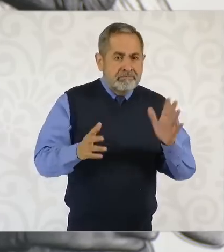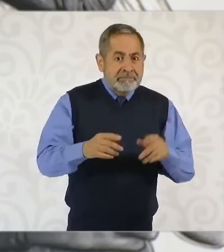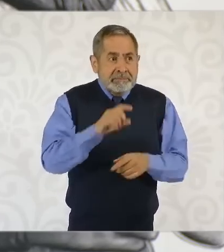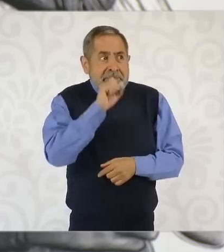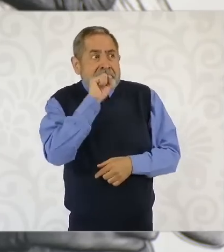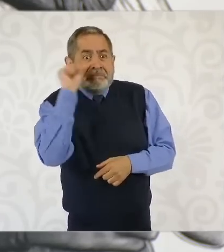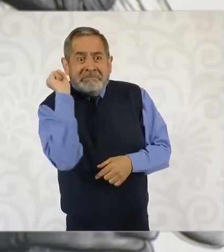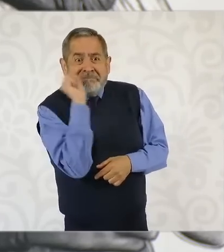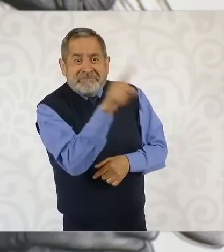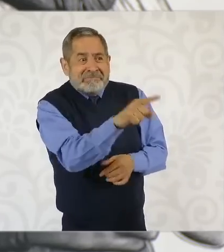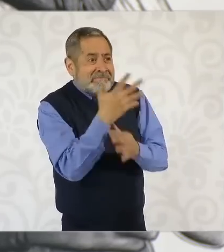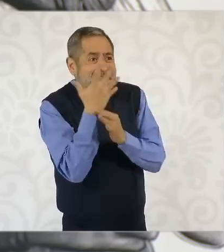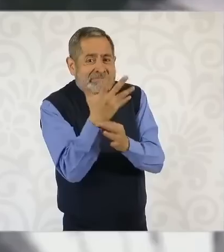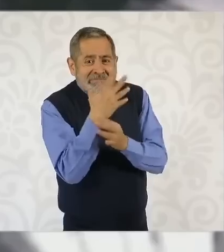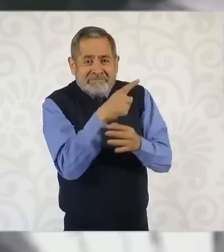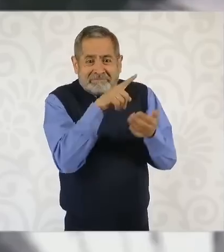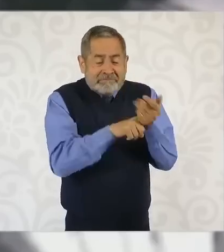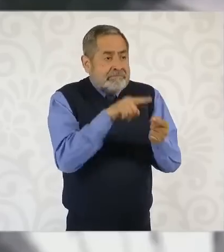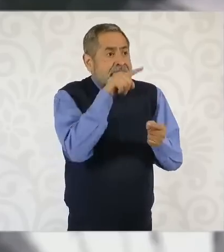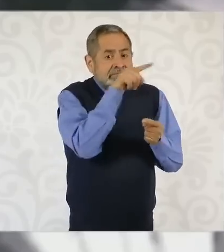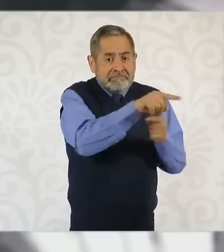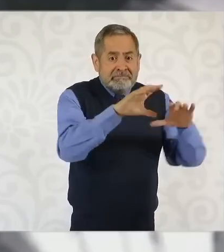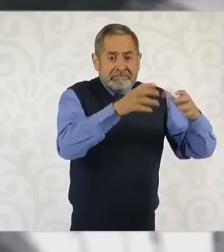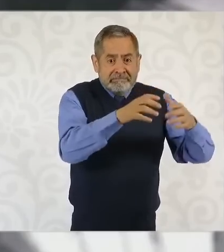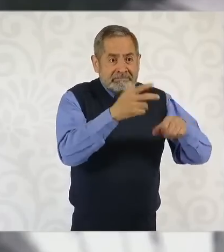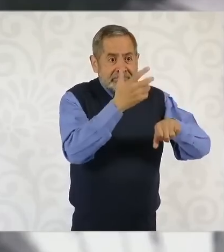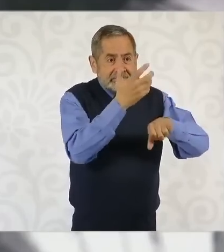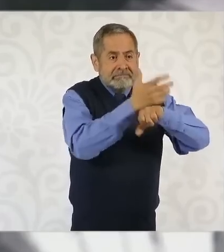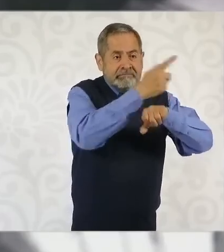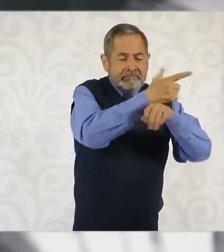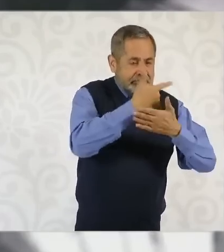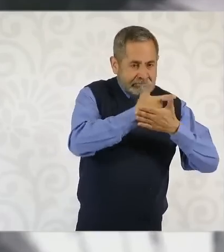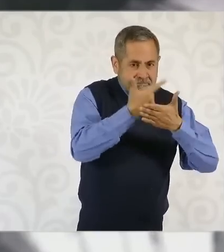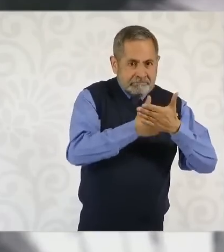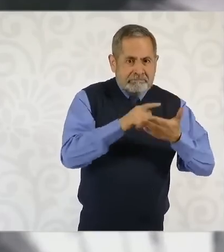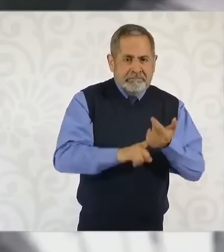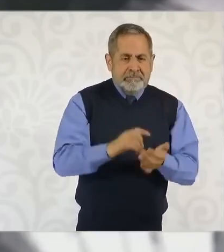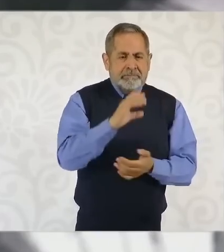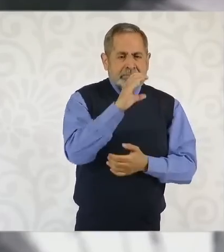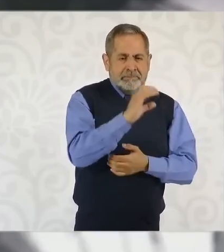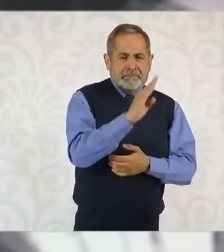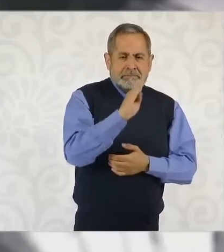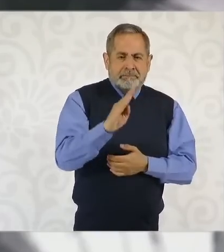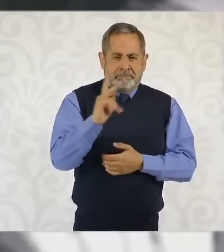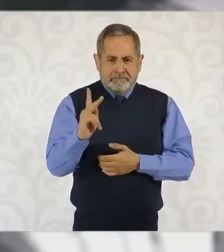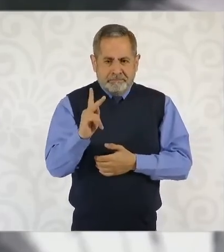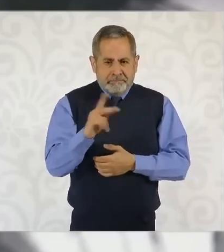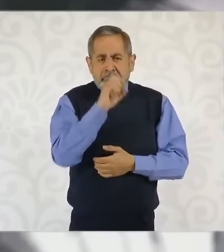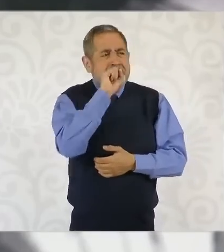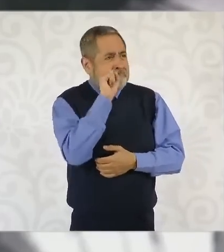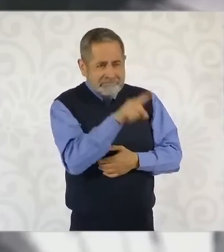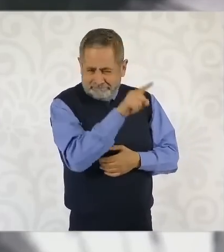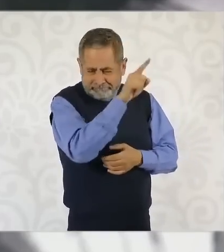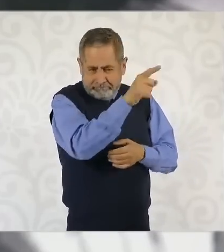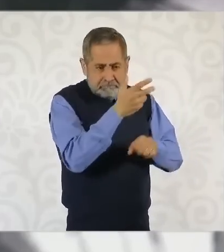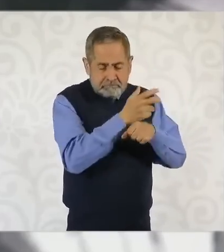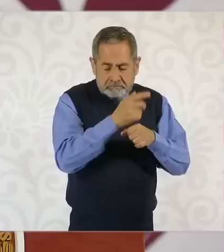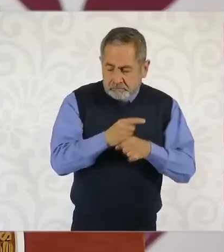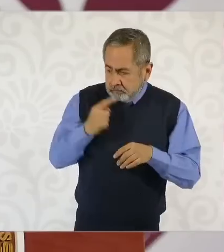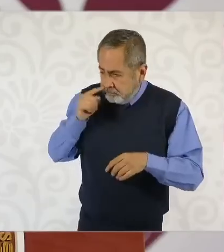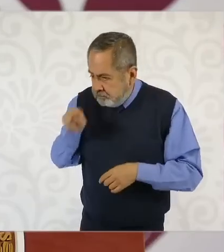y protección fronteriza de ese país cbp por sus siglas en inglés muestran que las incautaciones